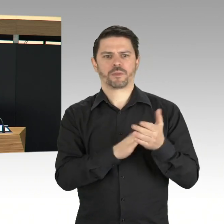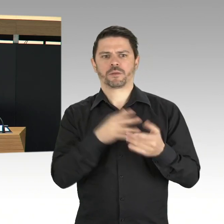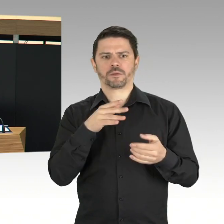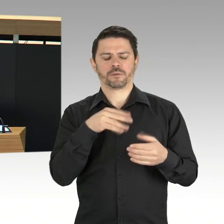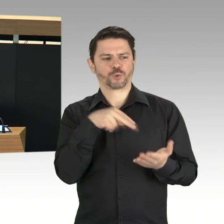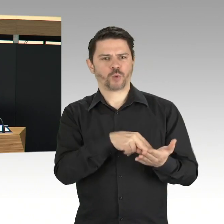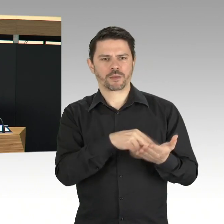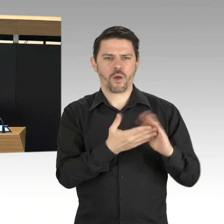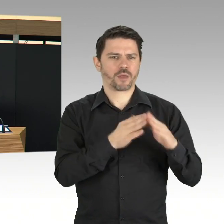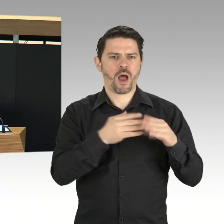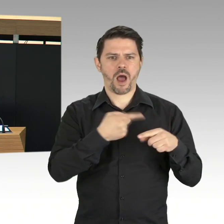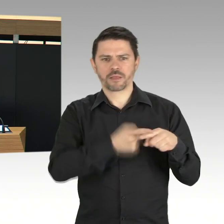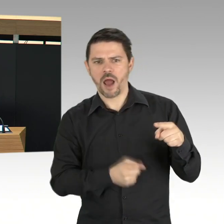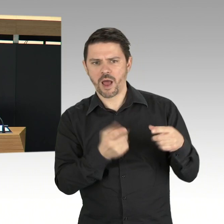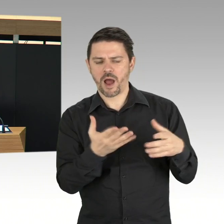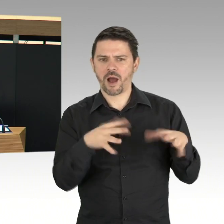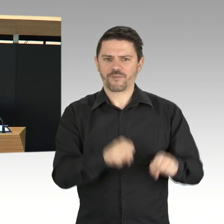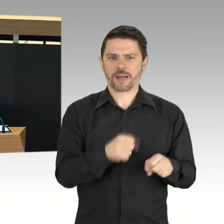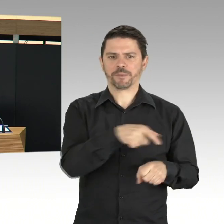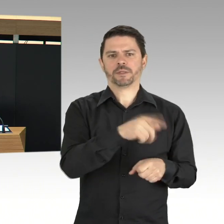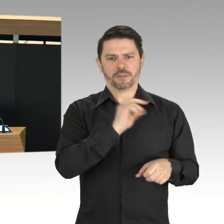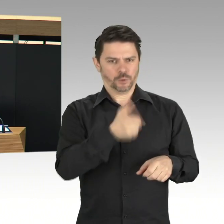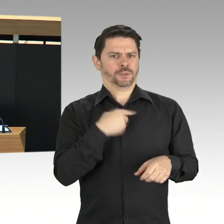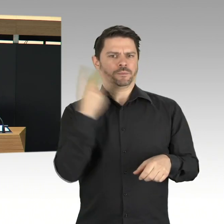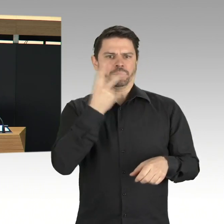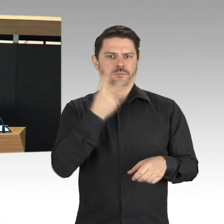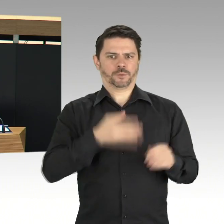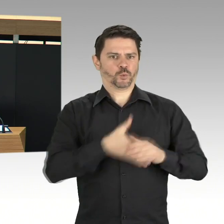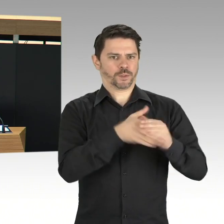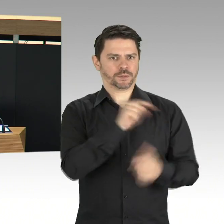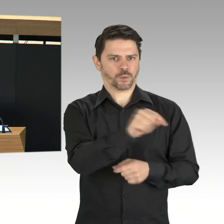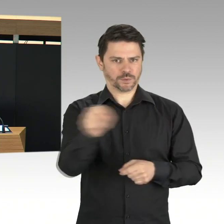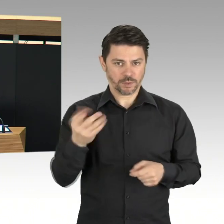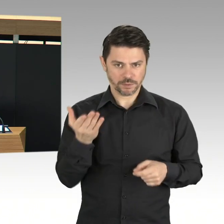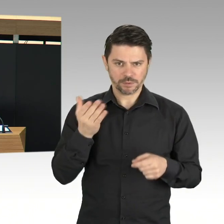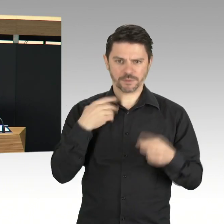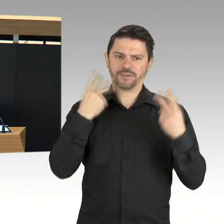ist mit dem heutigen Beschluss nicht zu Ende. Ja, es ist das sprichwörtliche juristische Neuland,